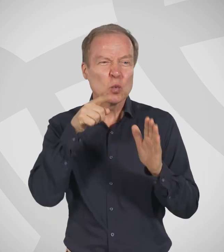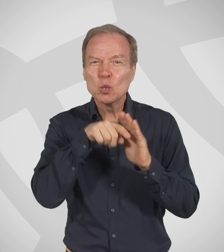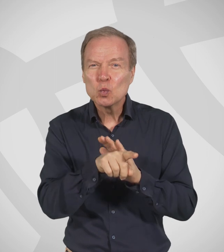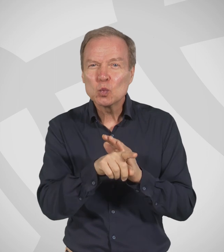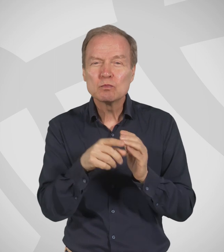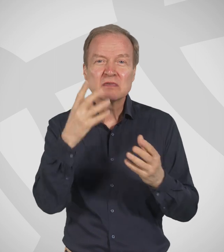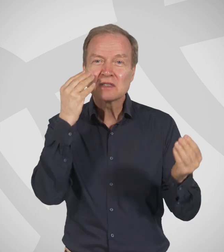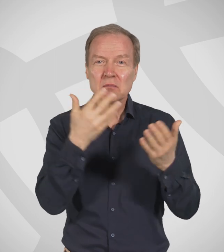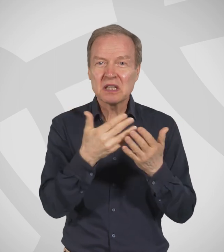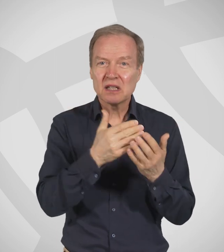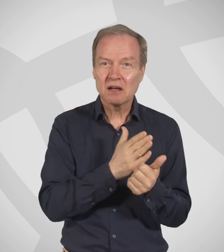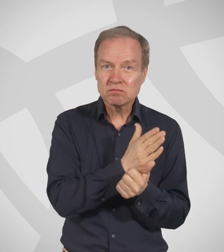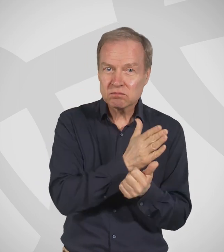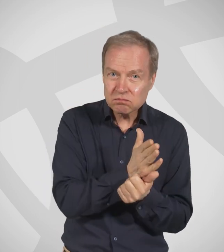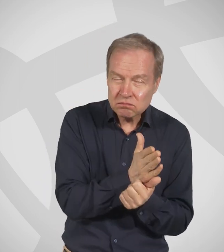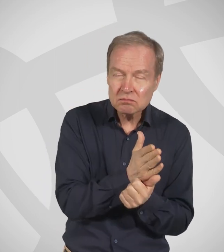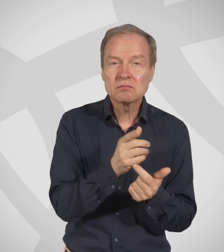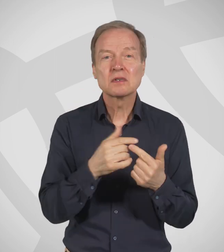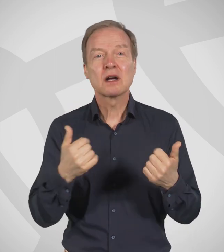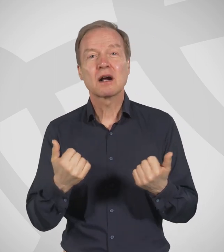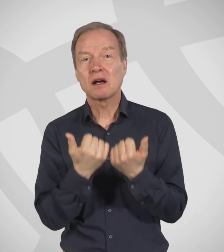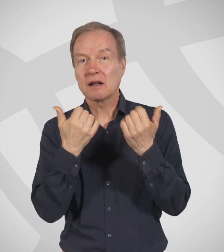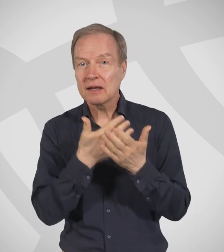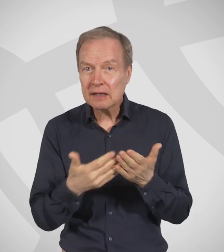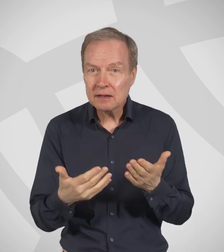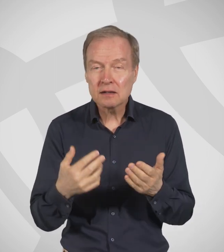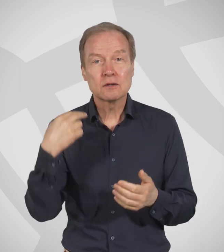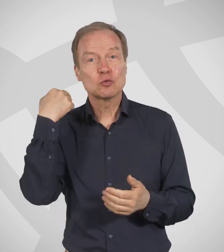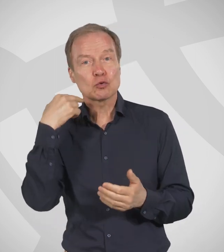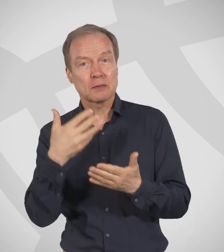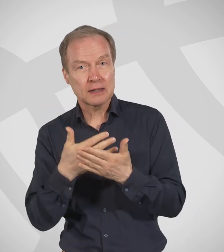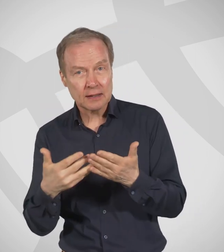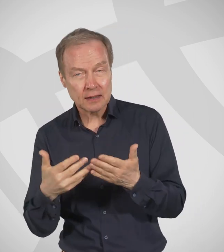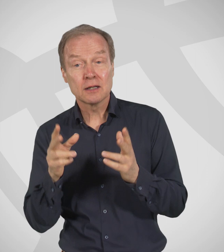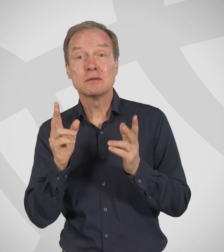erityisesti saamen kielten, karjalan kielen, romanikielen -